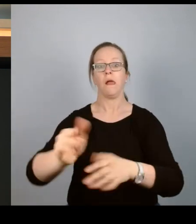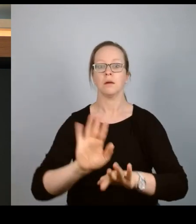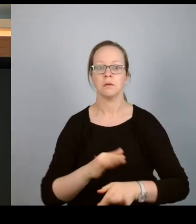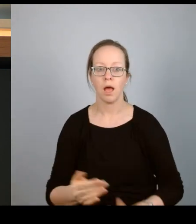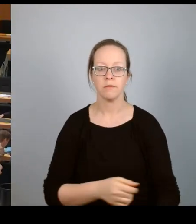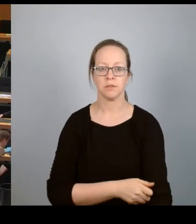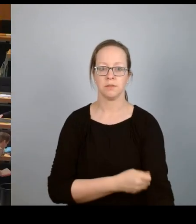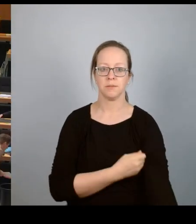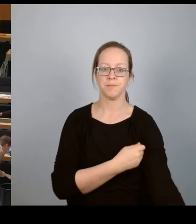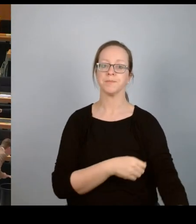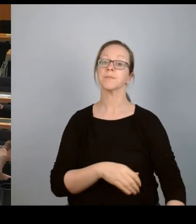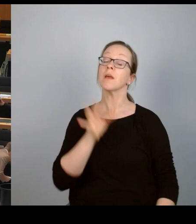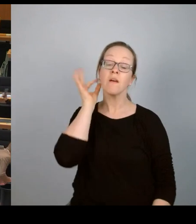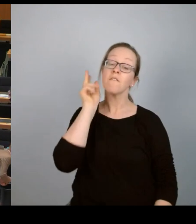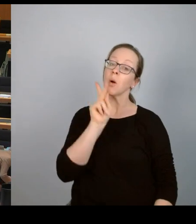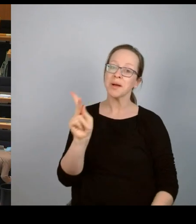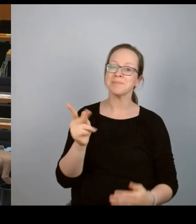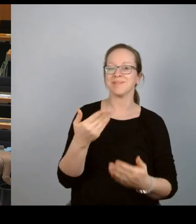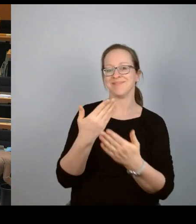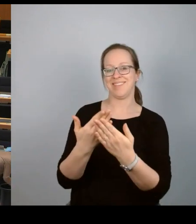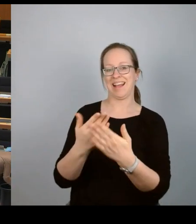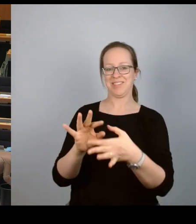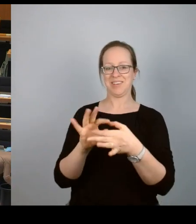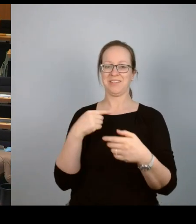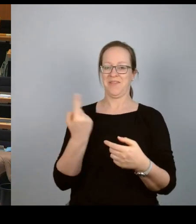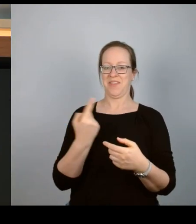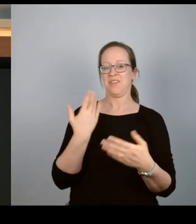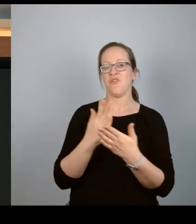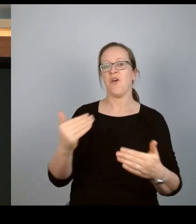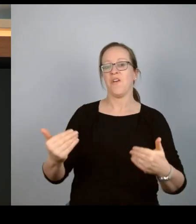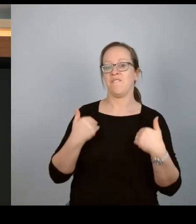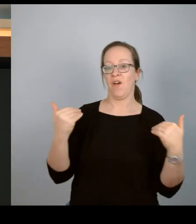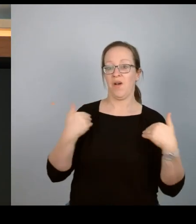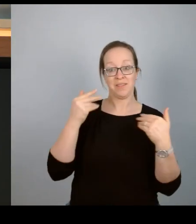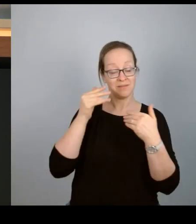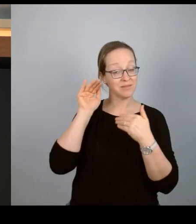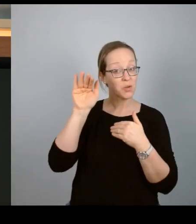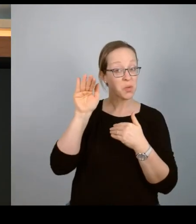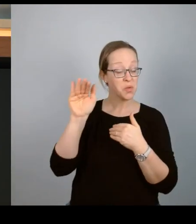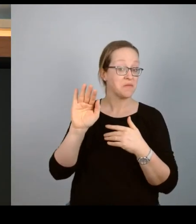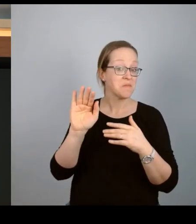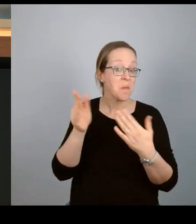auf diesem Weg. (Beifall) Sehr geehrte Damen und Herren, erlauben Sie mir nun auf zwei Befunde aus dem